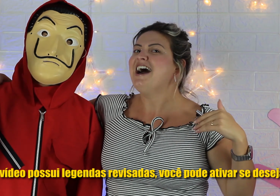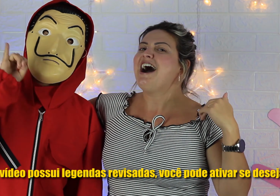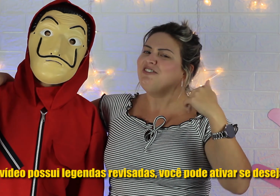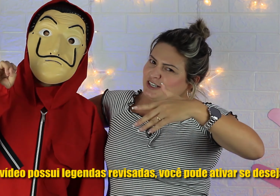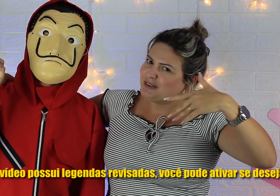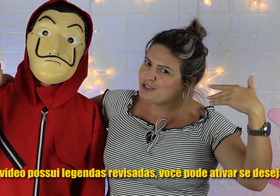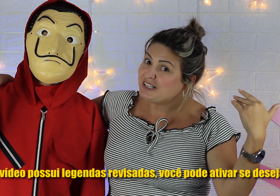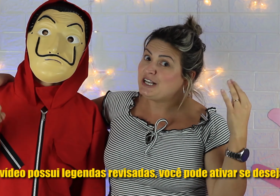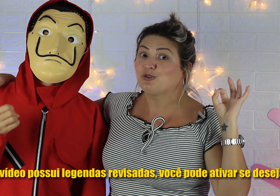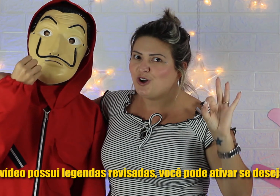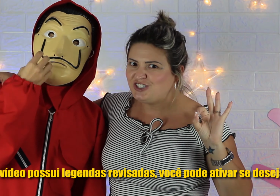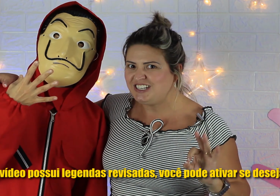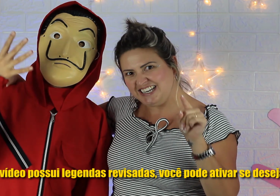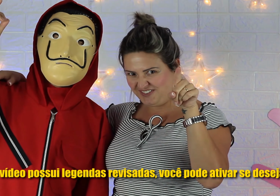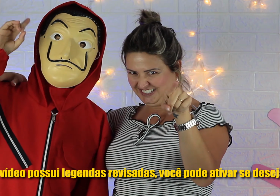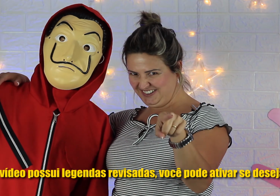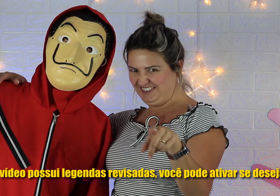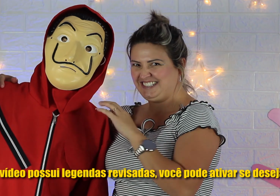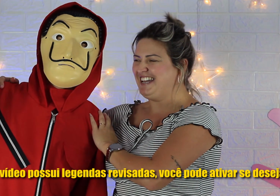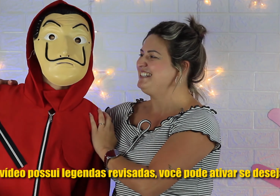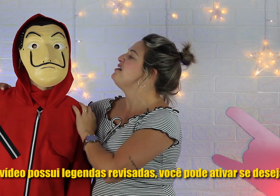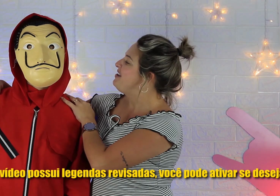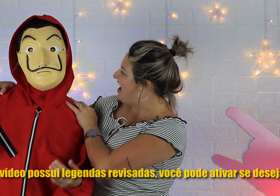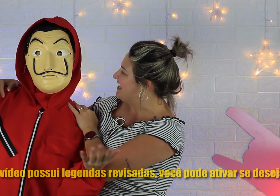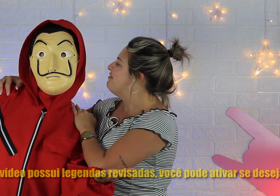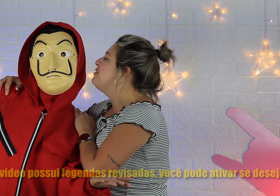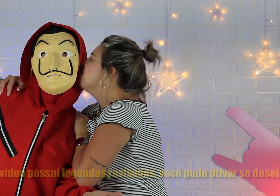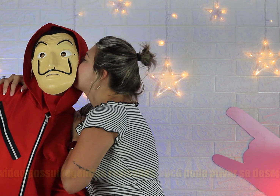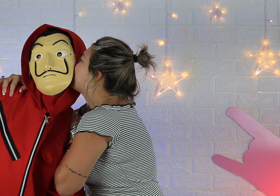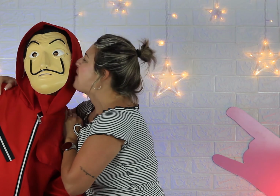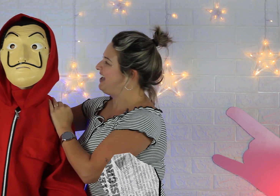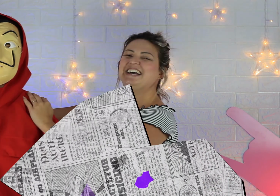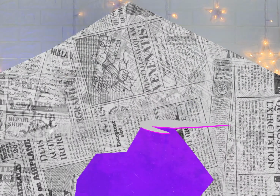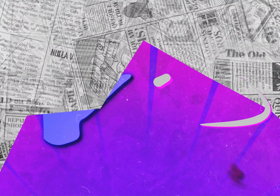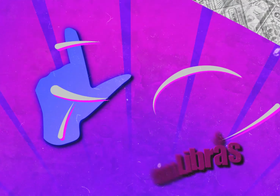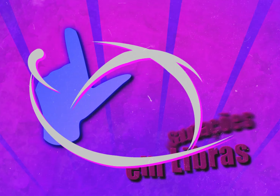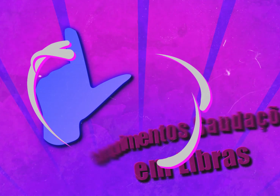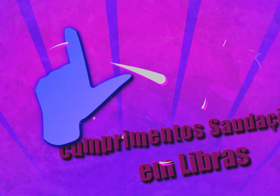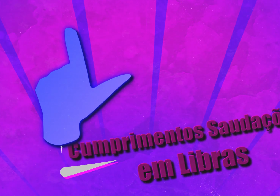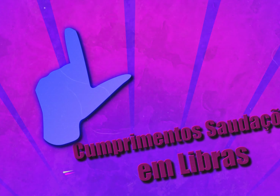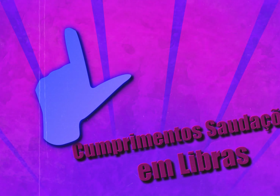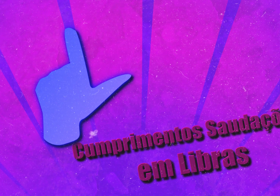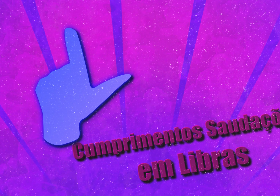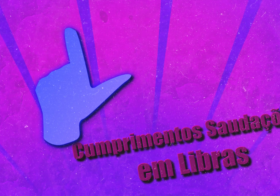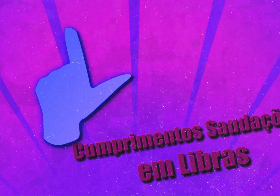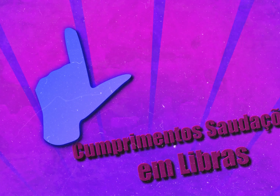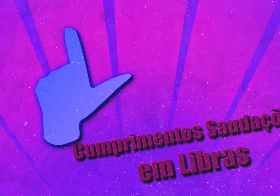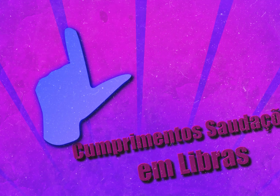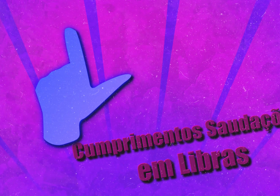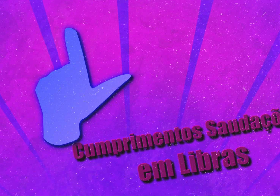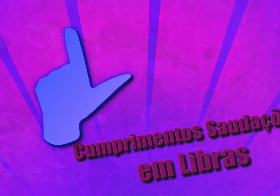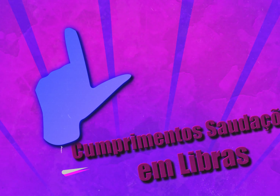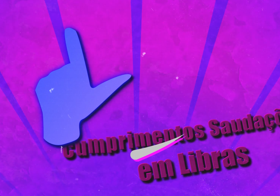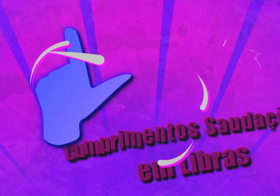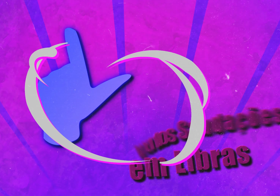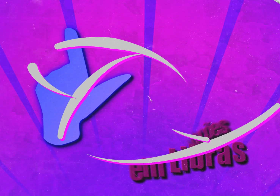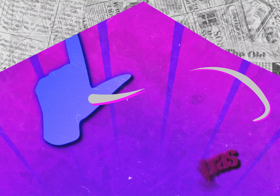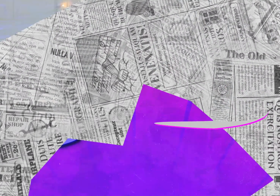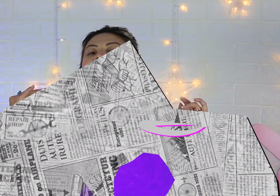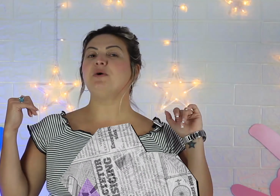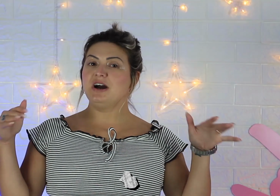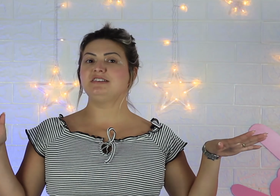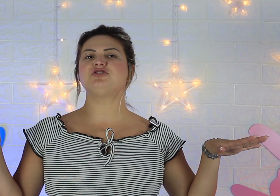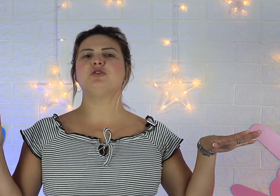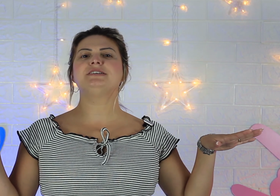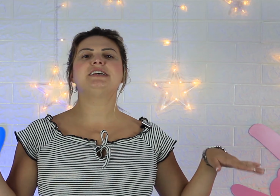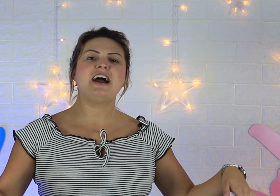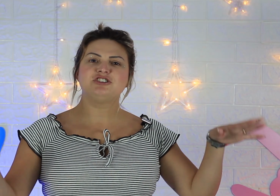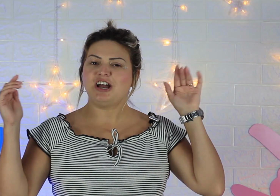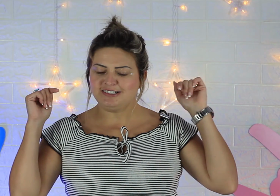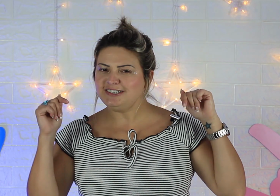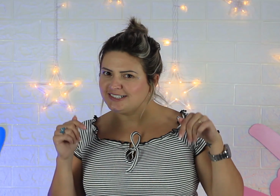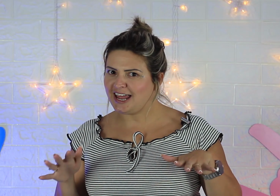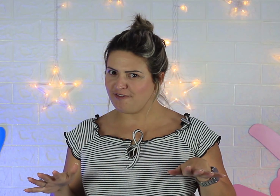me ajudar a fazer uma situação todinho livros com vocês obrigada viu então antes de começar já se